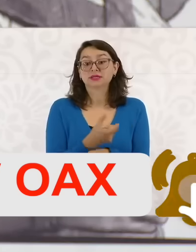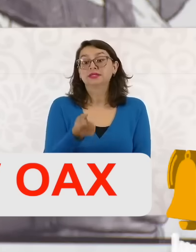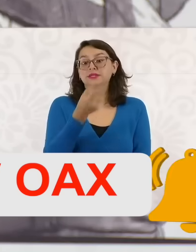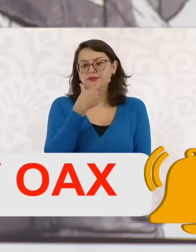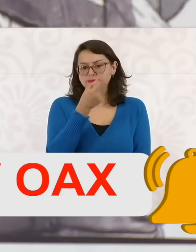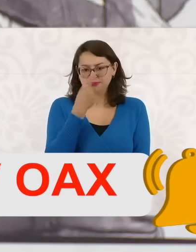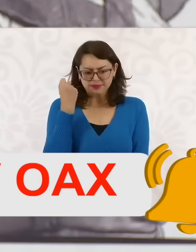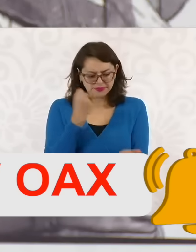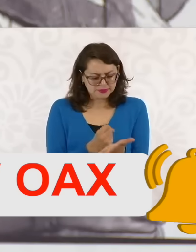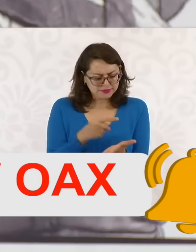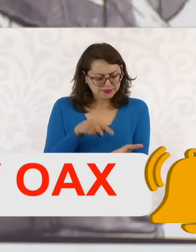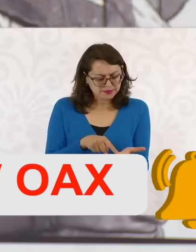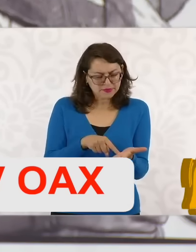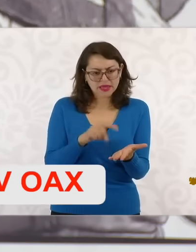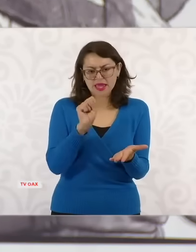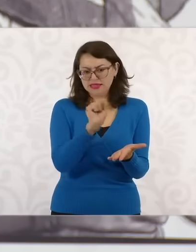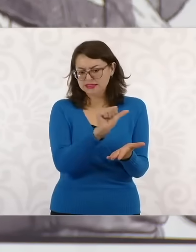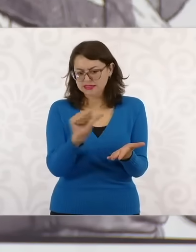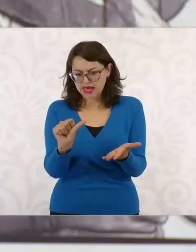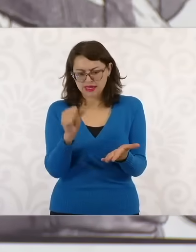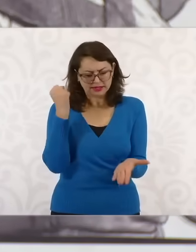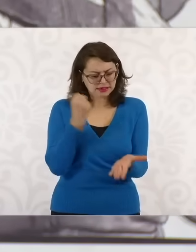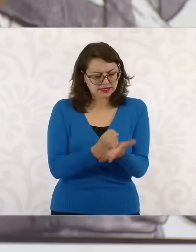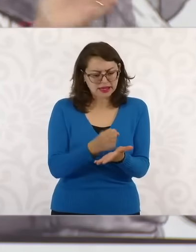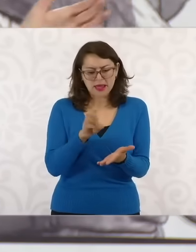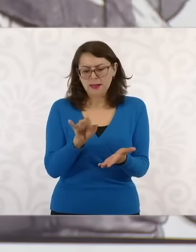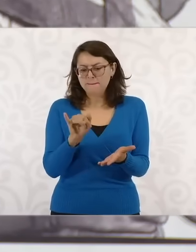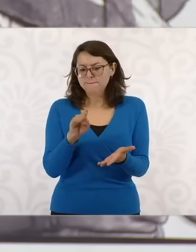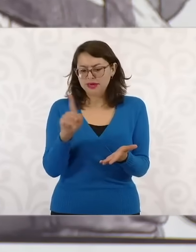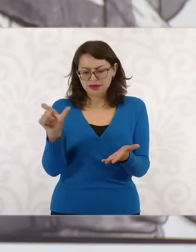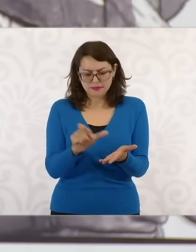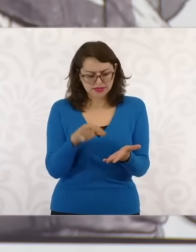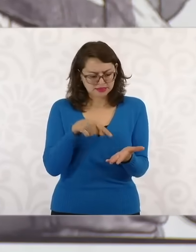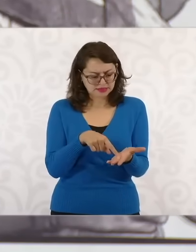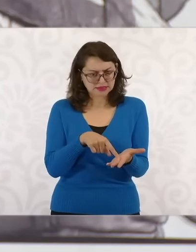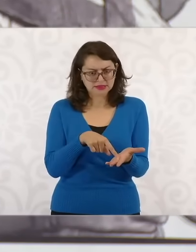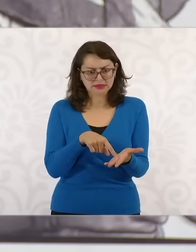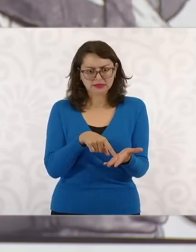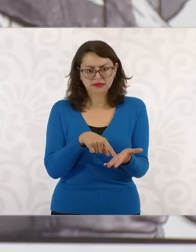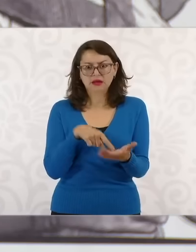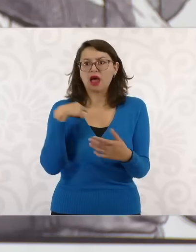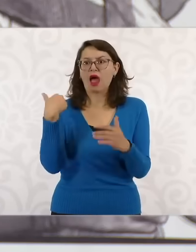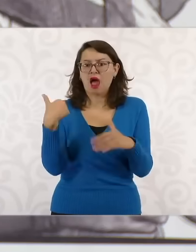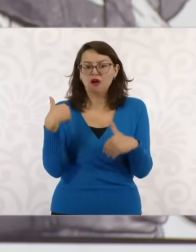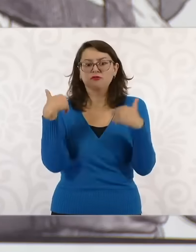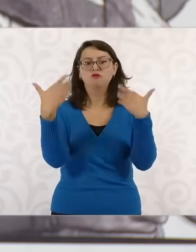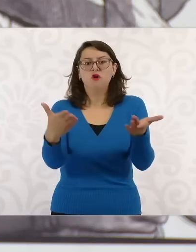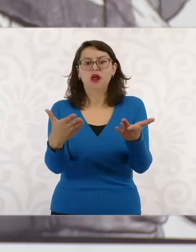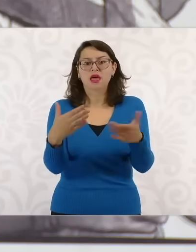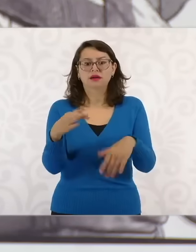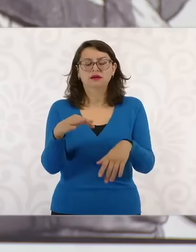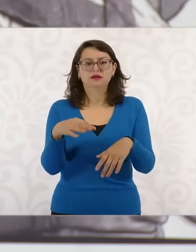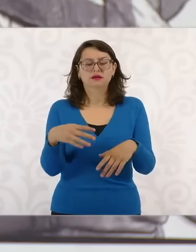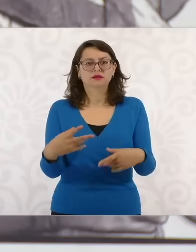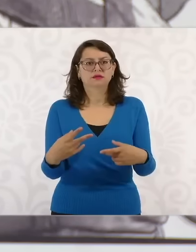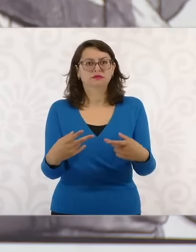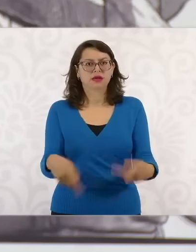de Salud o de Birmex o de las instituciones que se venden en la farmacia de enfrente. Entonces, con